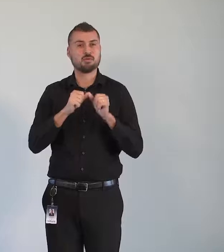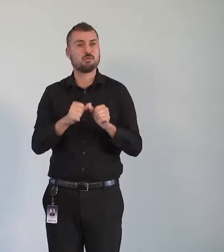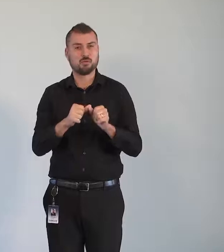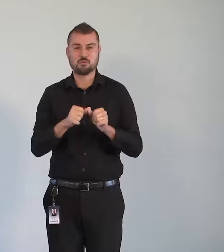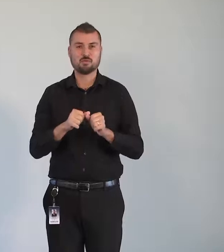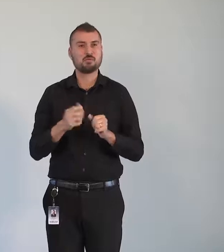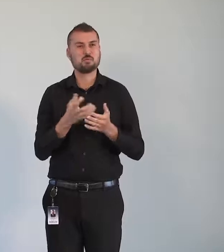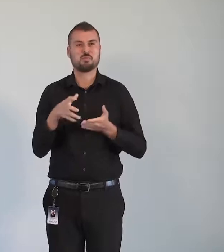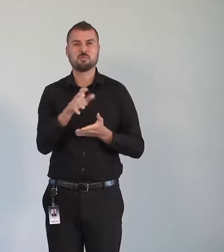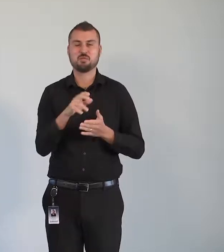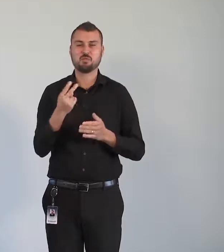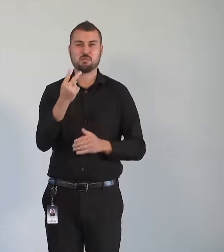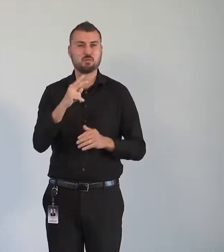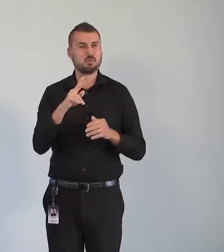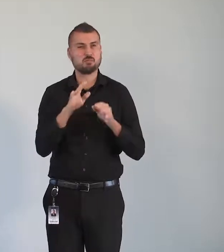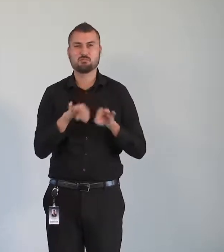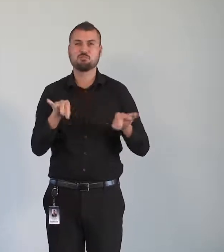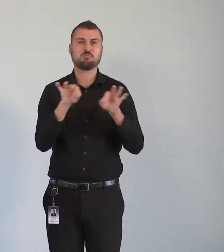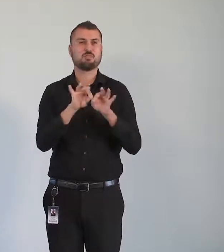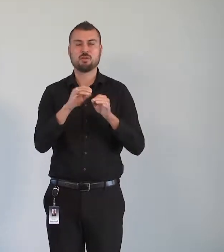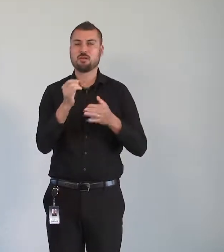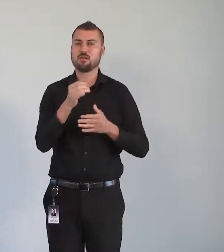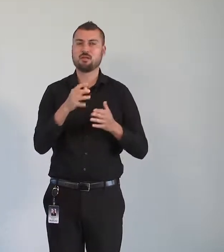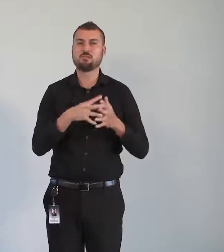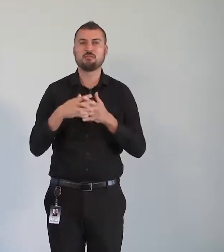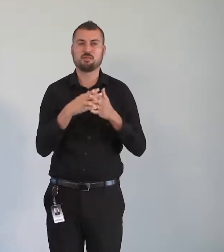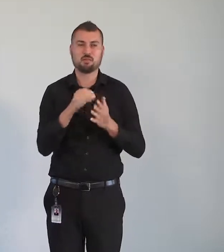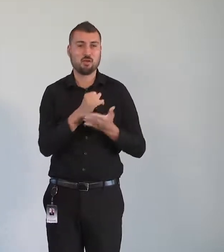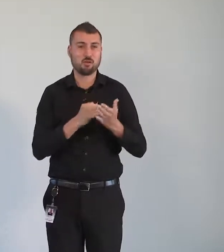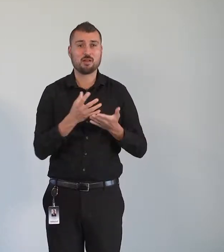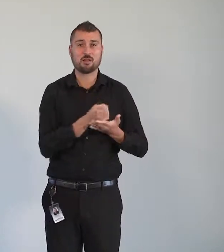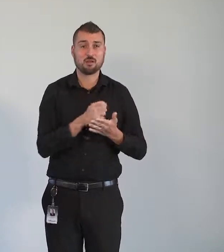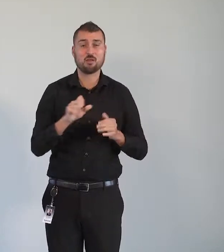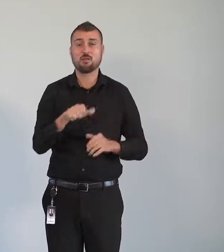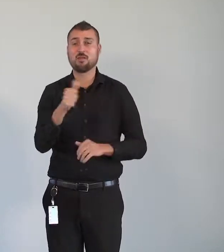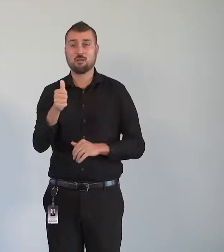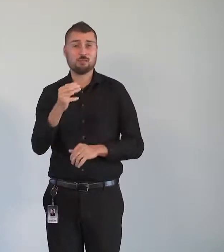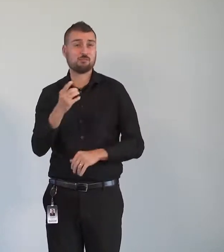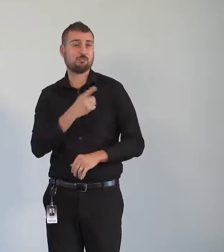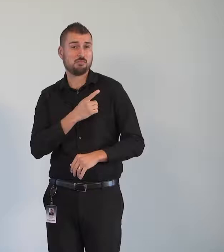colecciones de arte estadounidenses prominentes a nivel nacional, una en Minneapolis y la otra aquí en Wichita